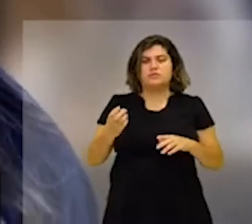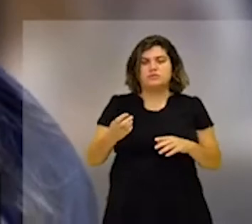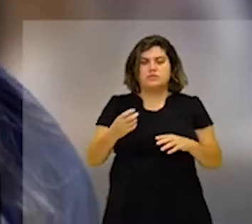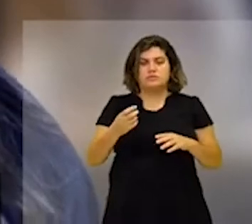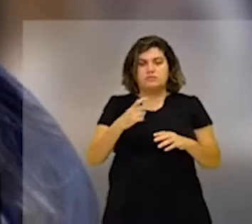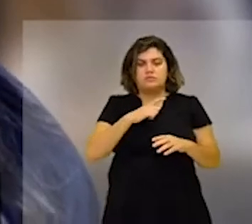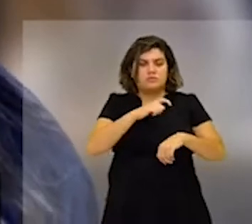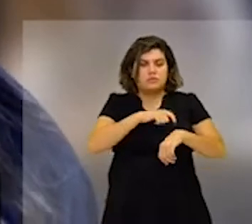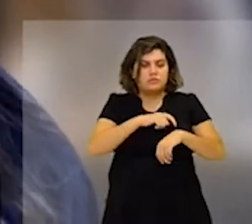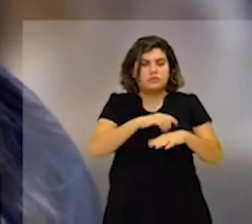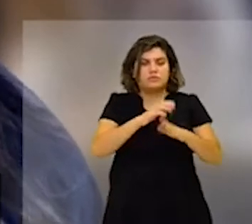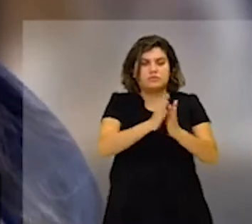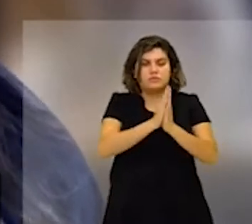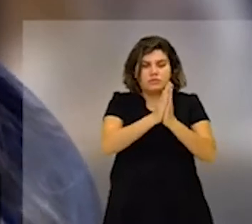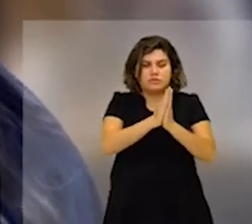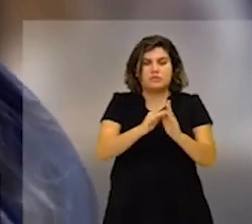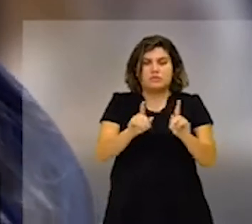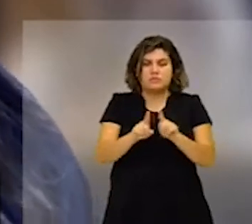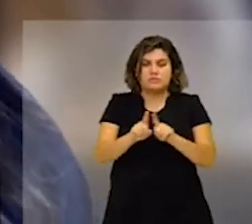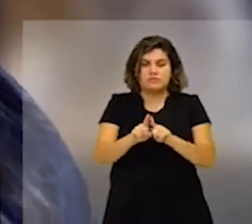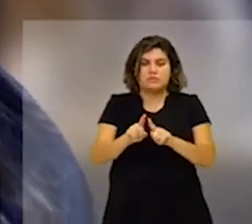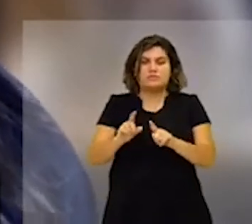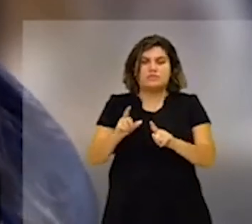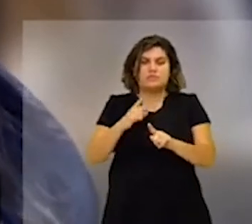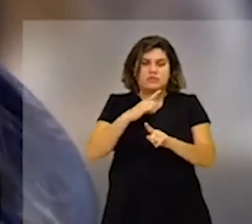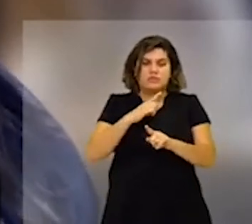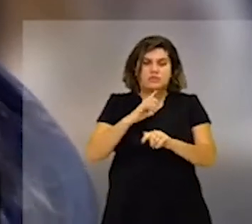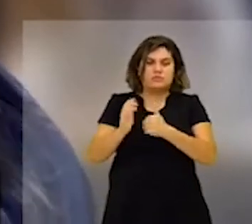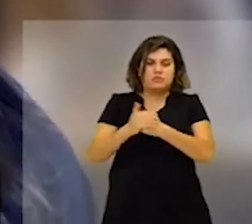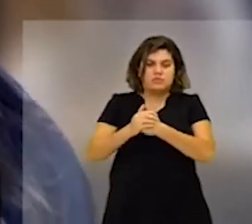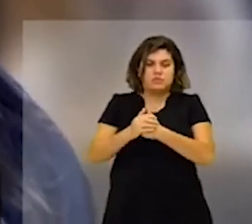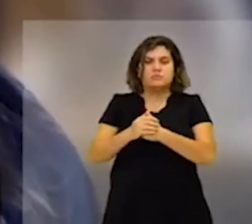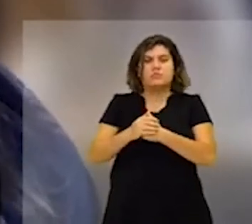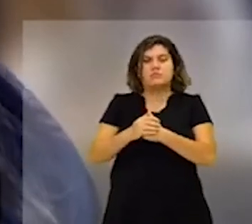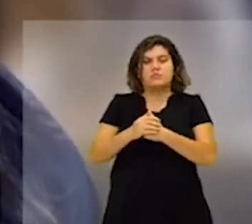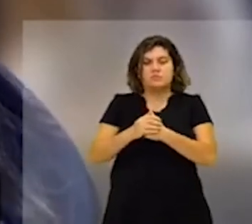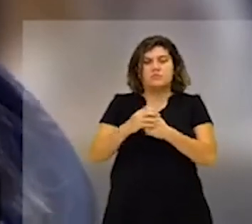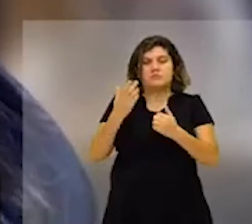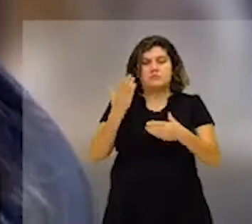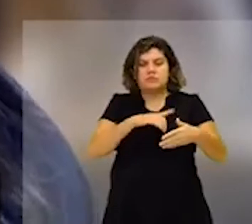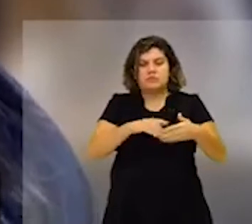tirar a diferença entre cultura letrada erudita e cultura popular em outras palavras a sociedade